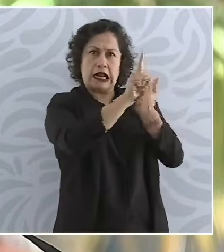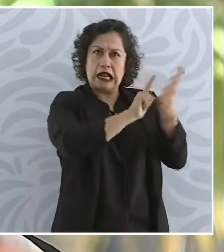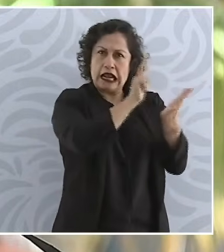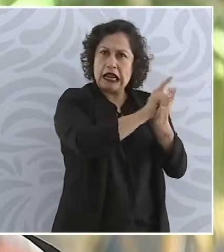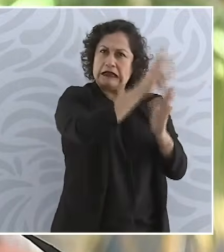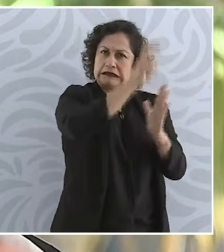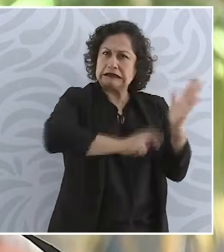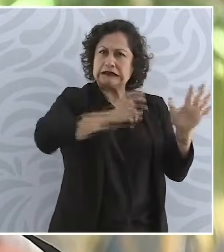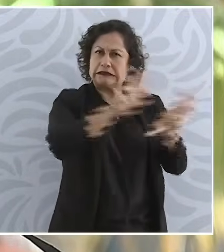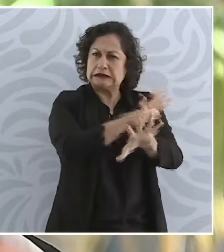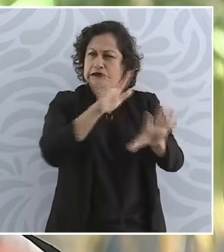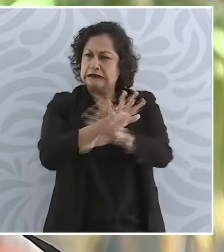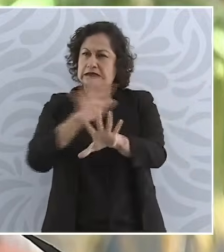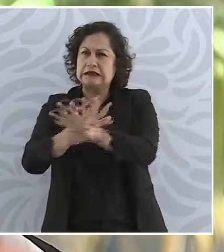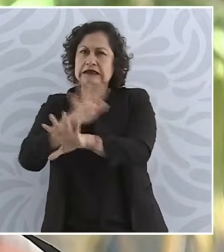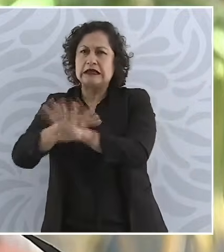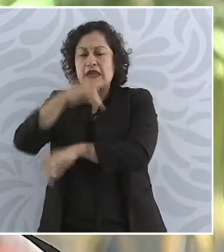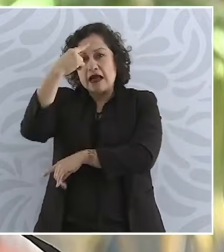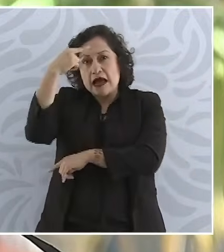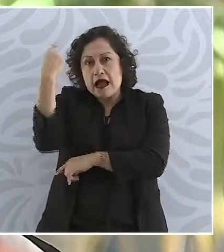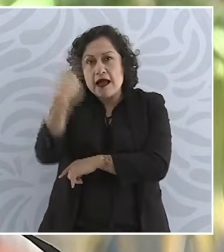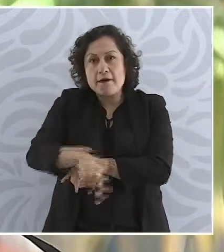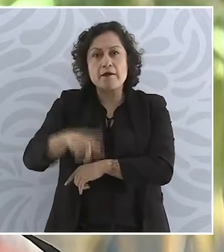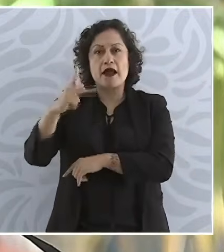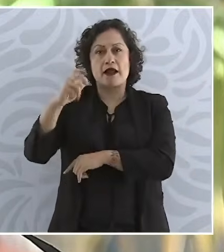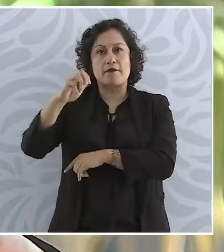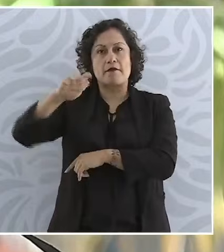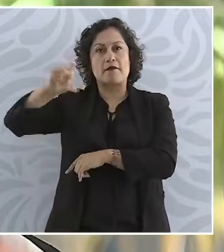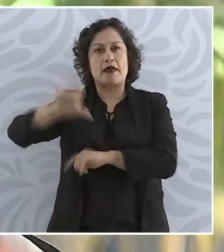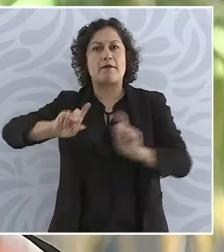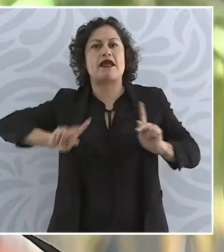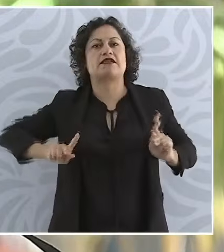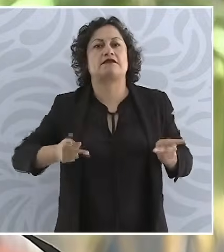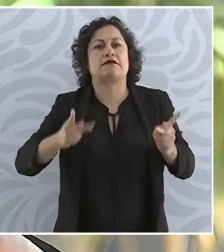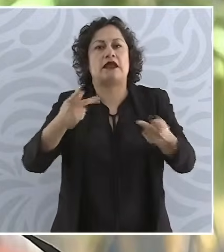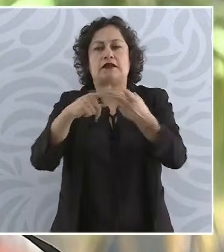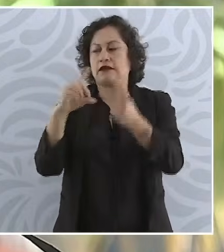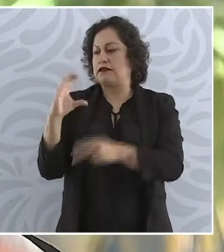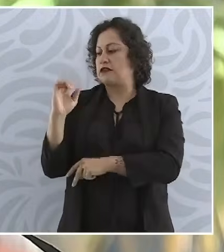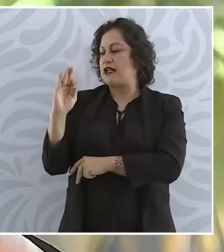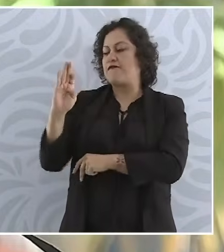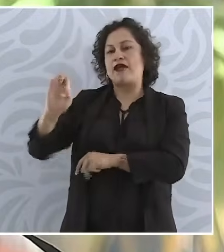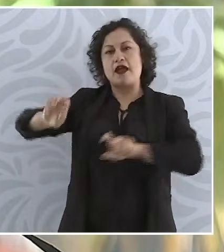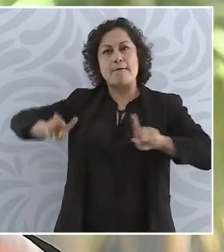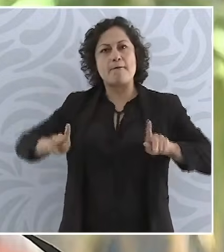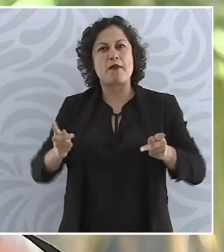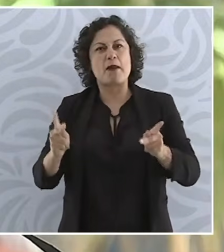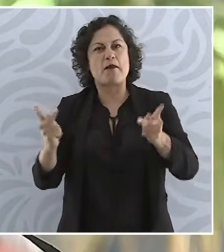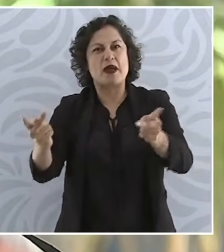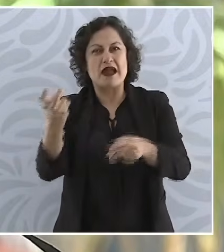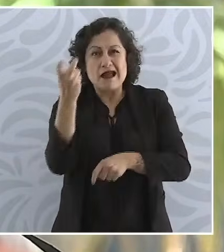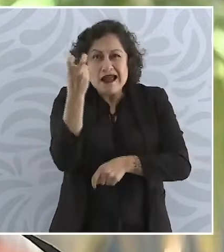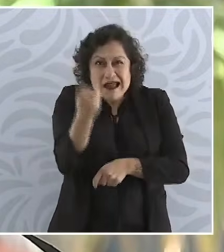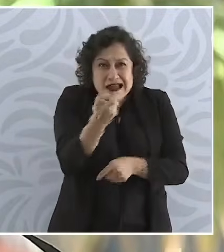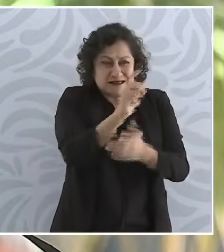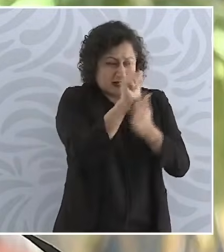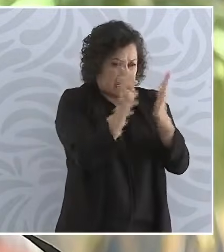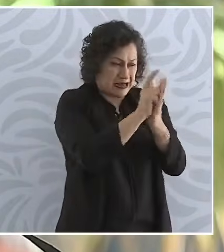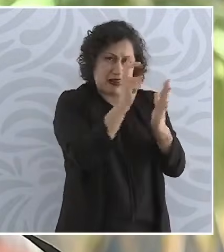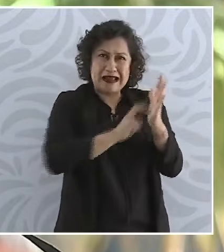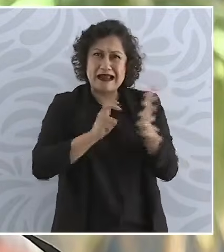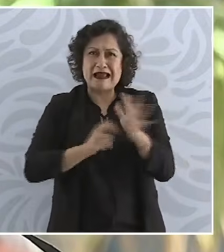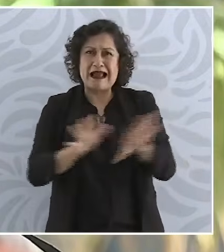Comisión Federal de Electricidad un proceso privatizador que le hizo daño a Pemex y a la